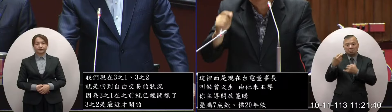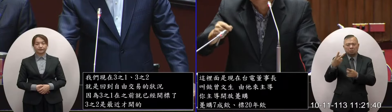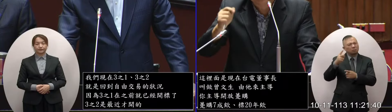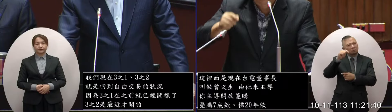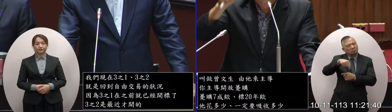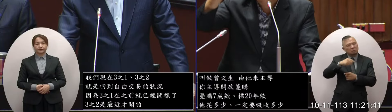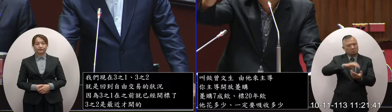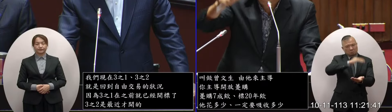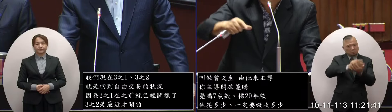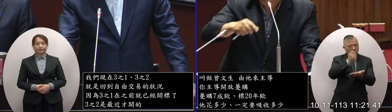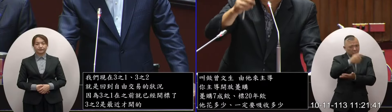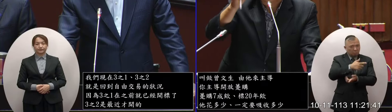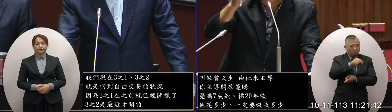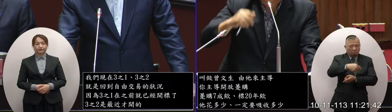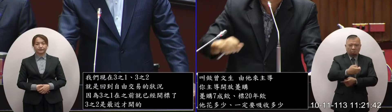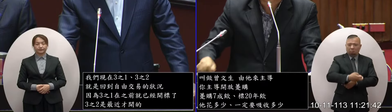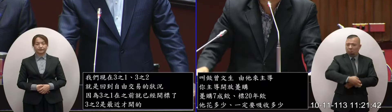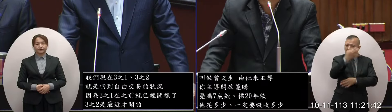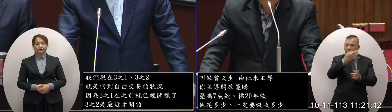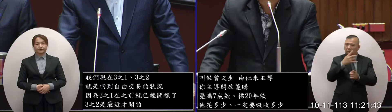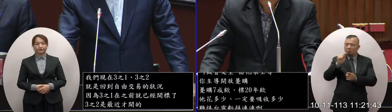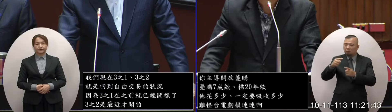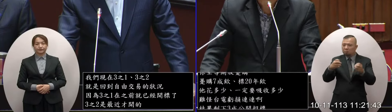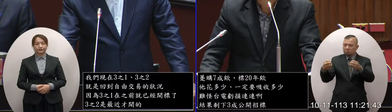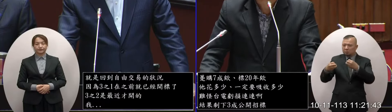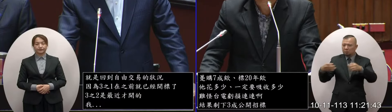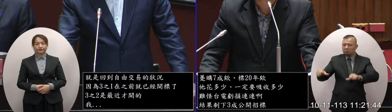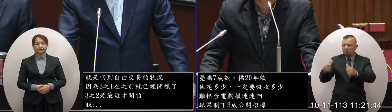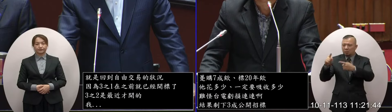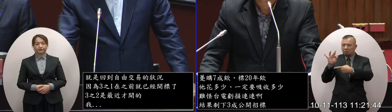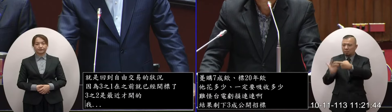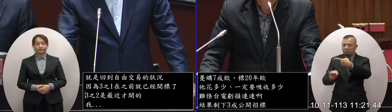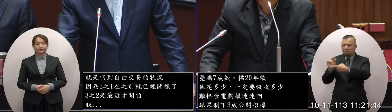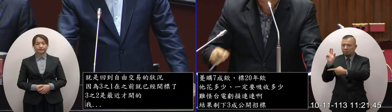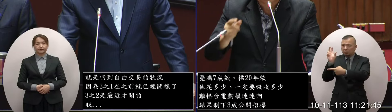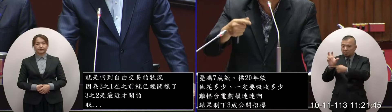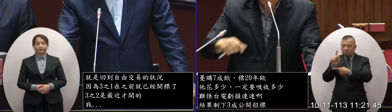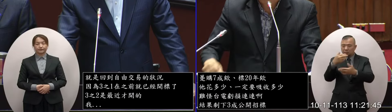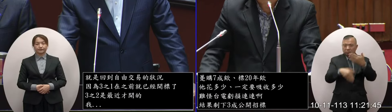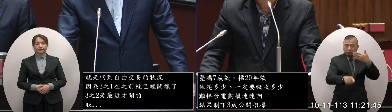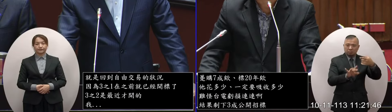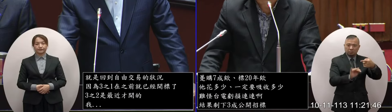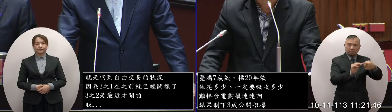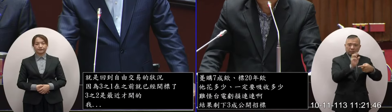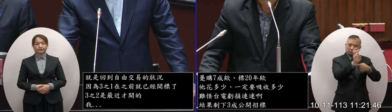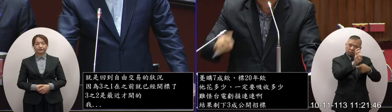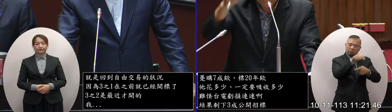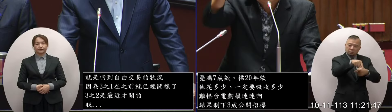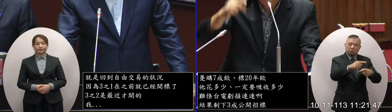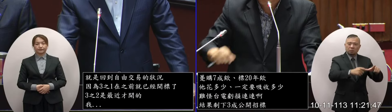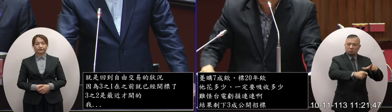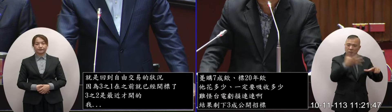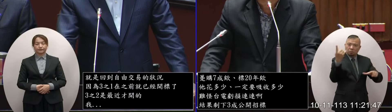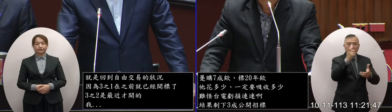溢價七成剩下三成 才做什麼 剩下三成才公開招標 標二十年耶